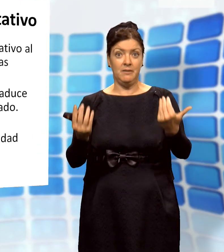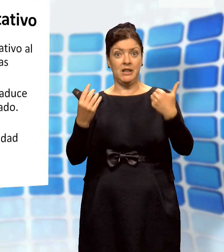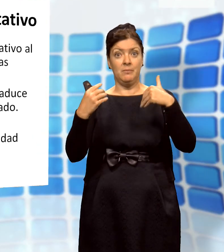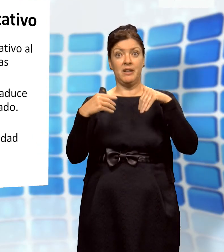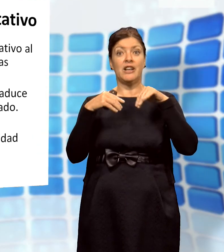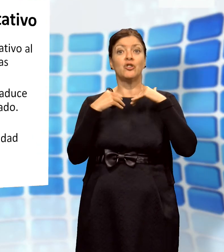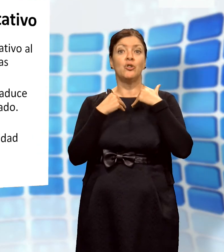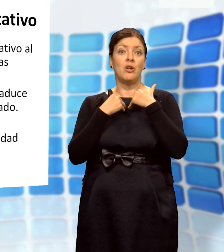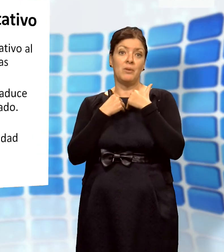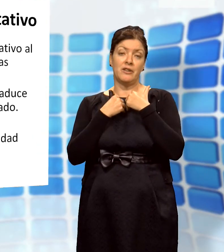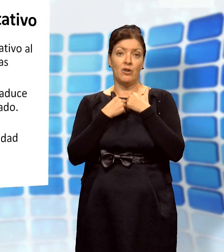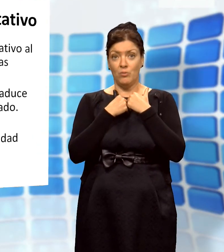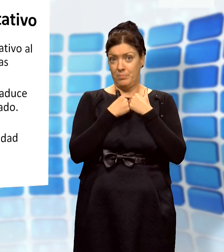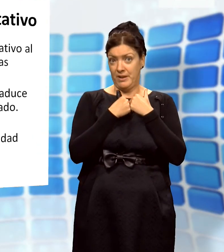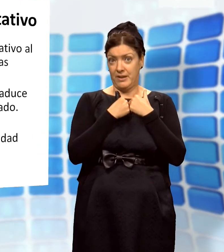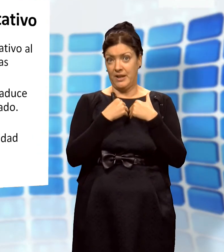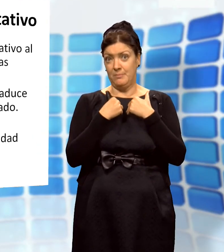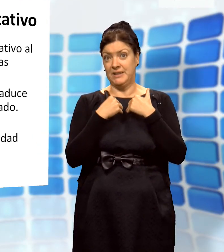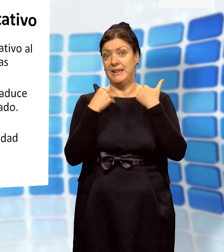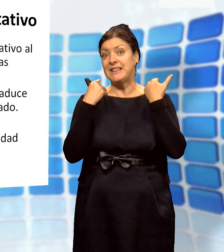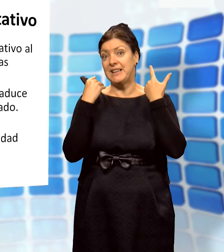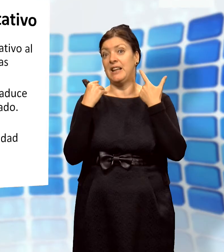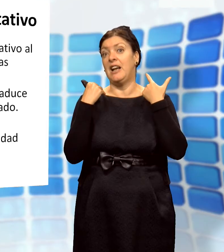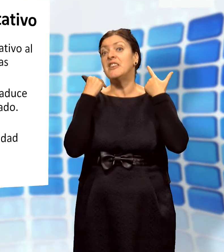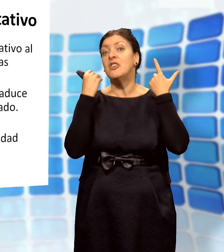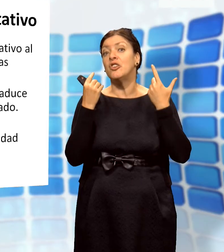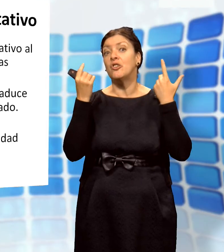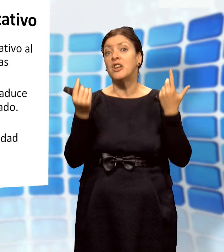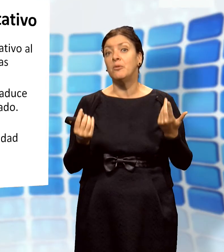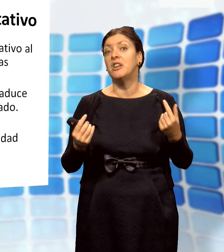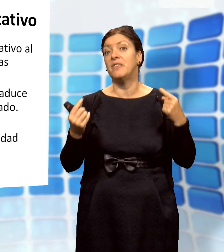se debe tal vez a que no soy una planta o un pez. Además, esa casa la entiendo y concibo